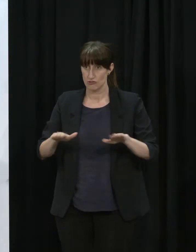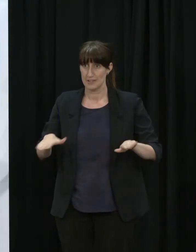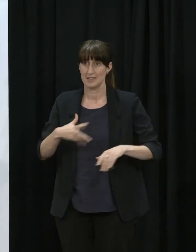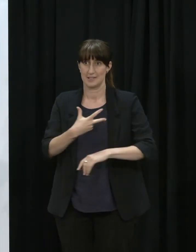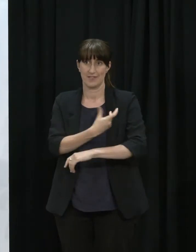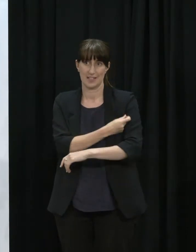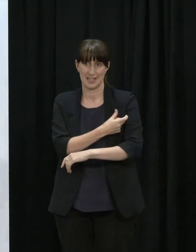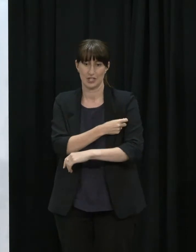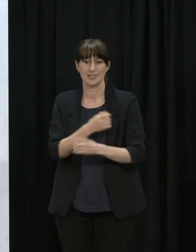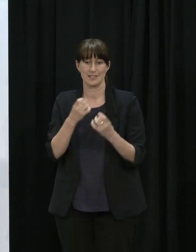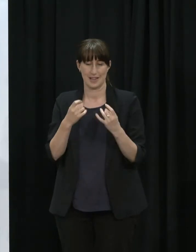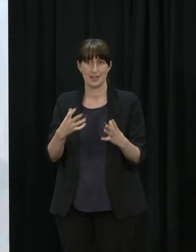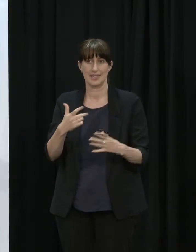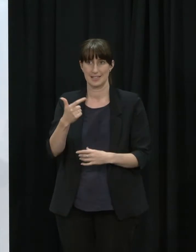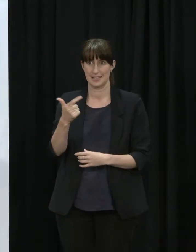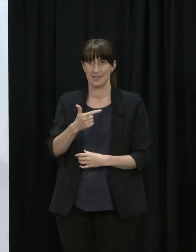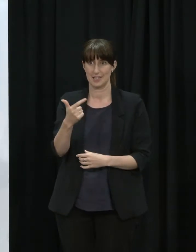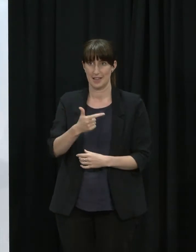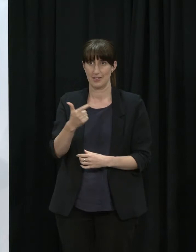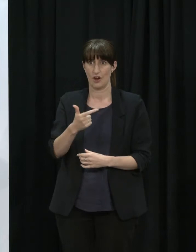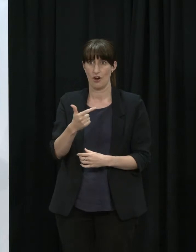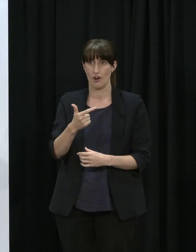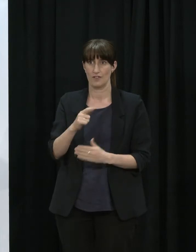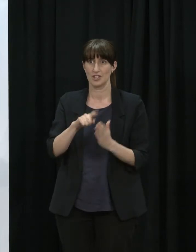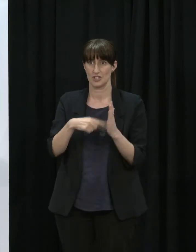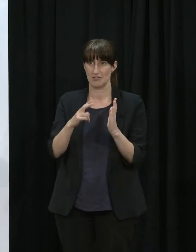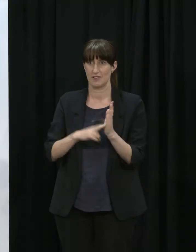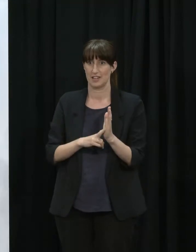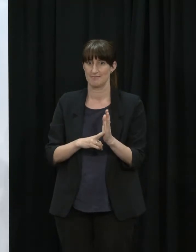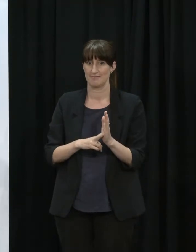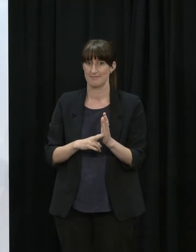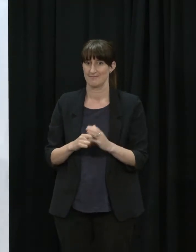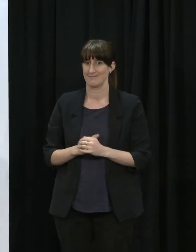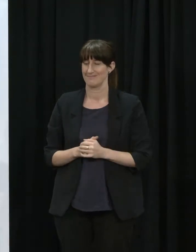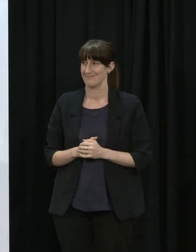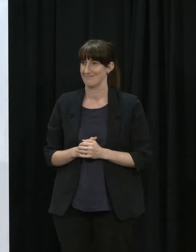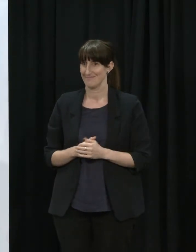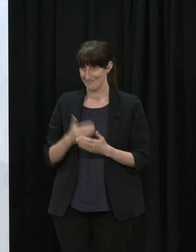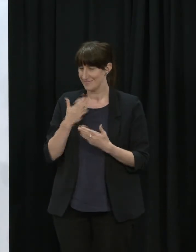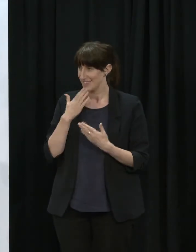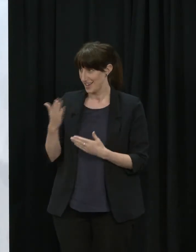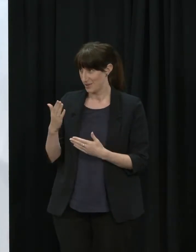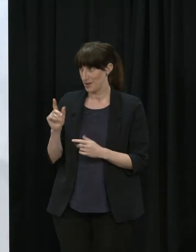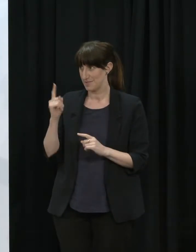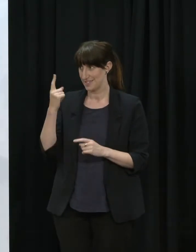kite i te kawanatanga e